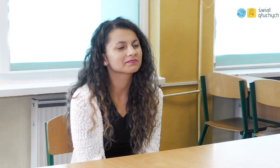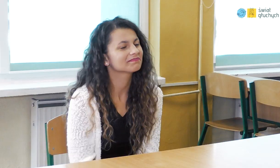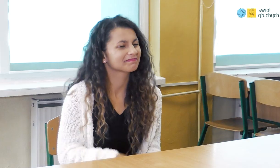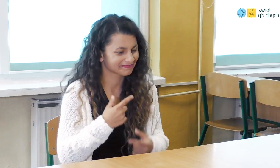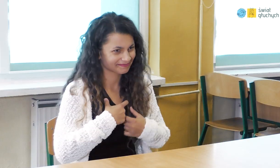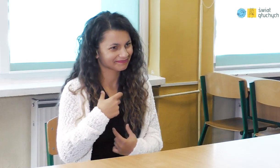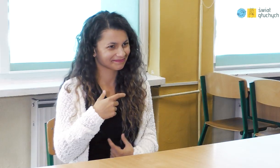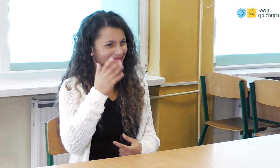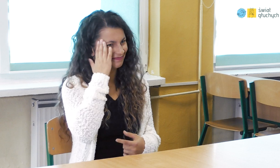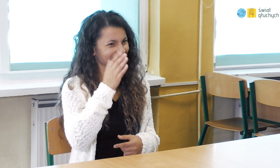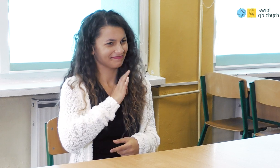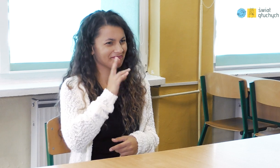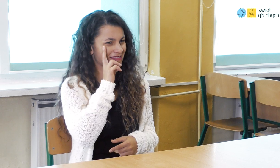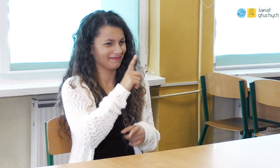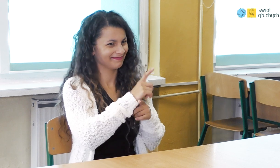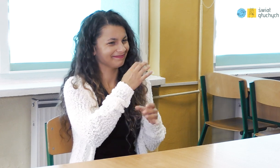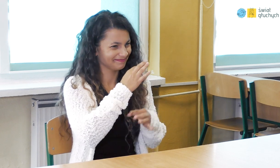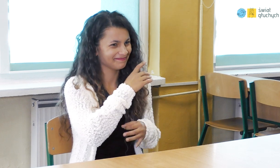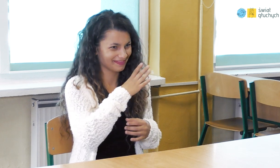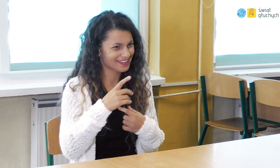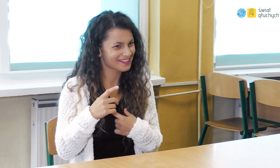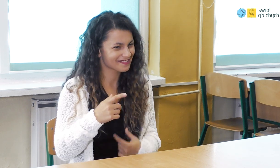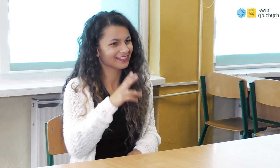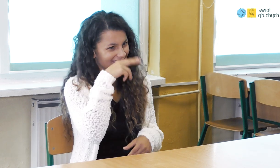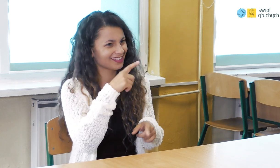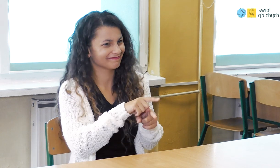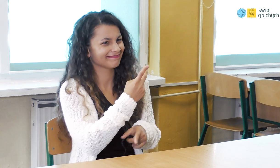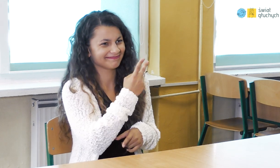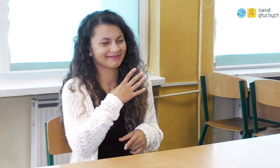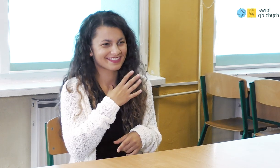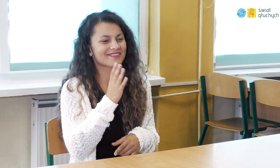Moja mama i tata też opowiadali o tym aparacie słuchowym.